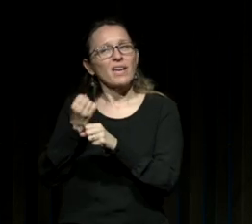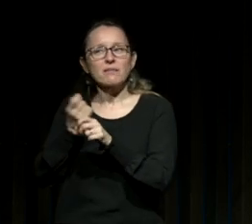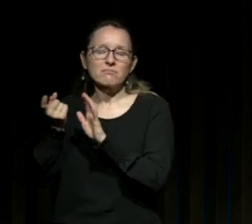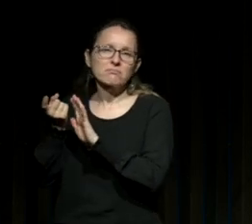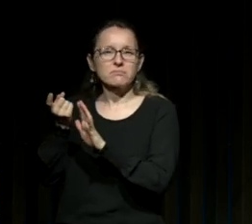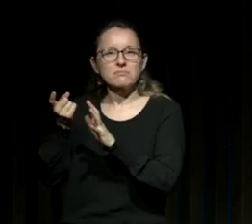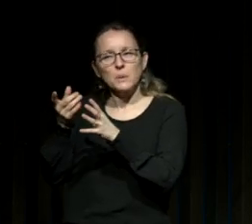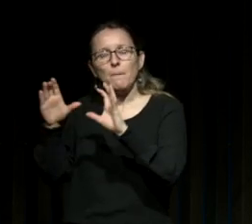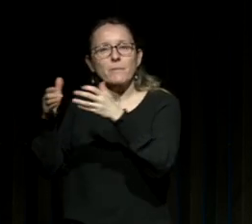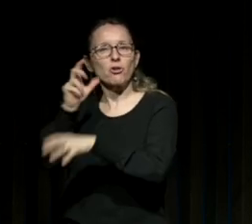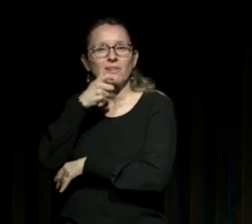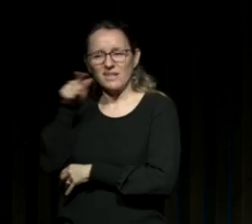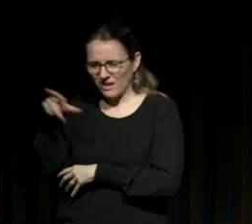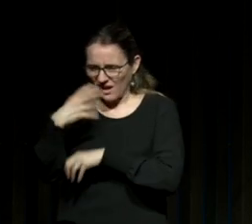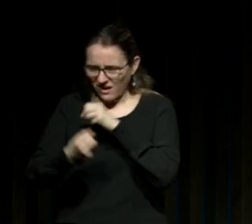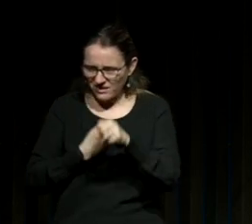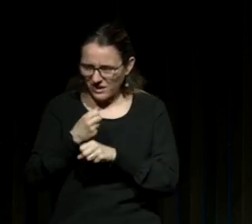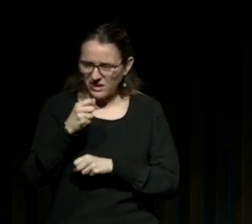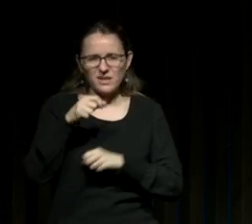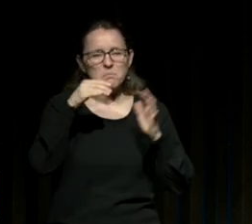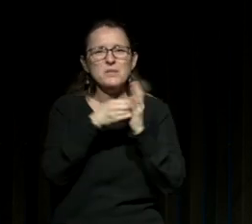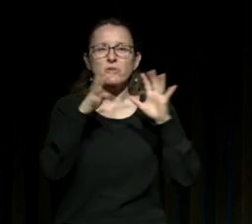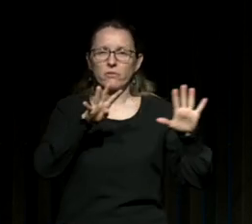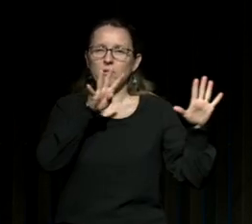ya de nombreuses années en 95 mais je trouve qu'il est intéressant il a toujours ce regard